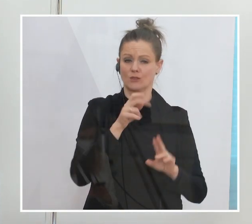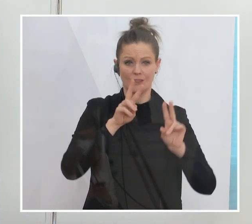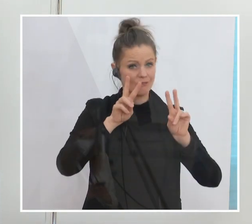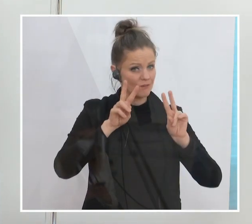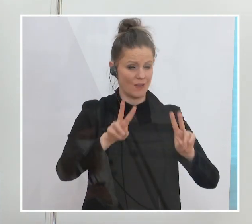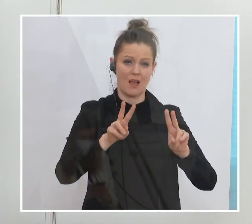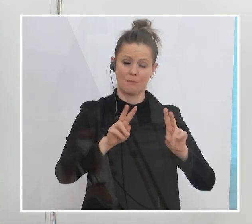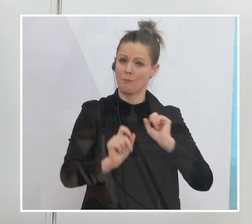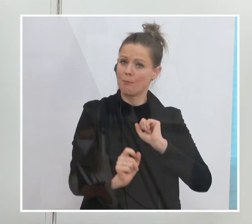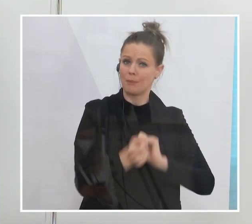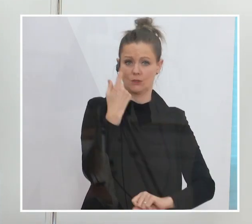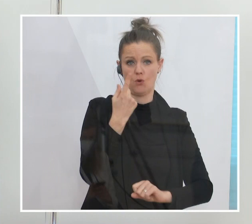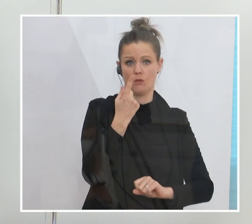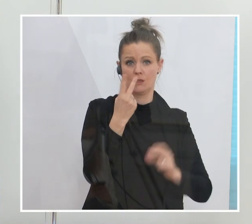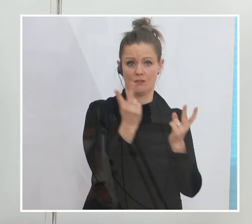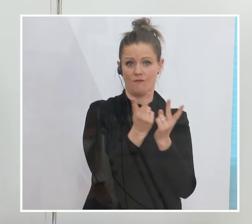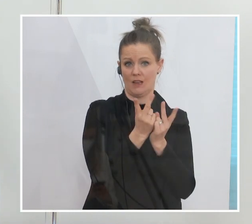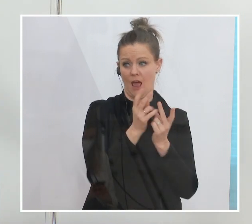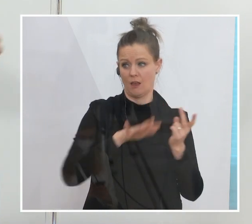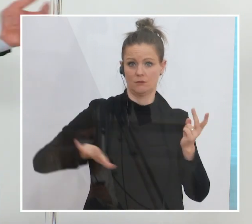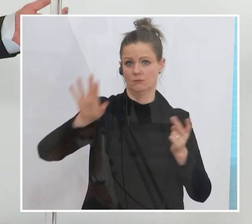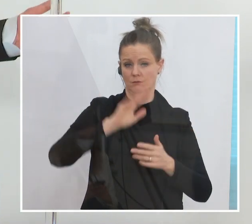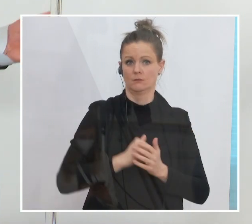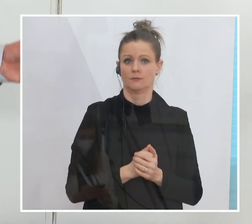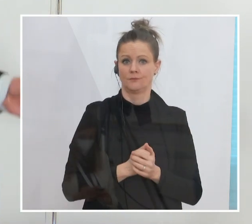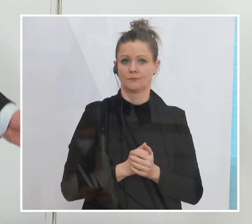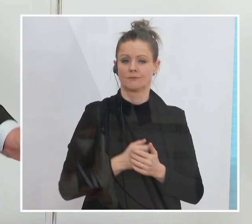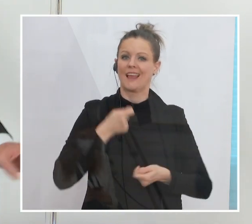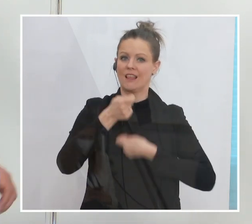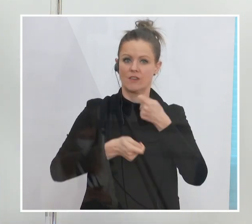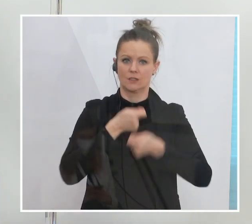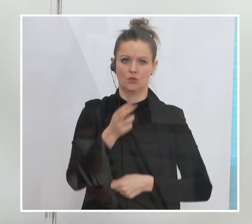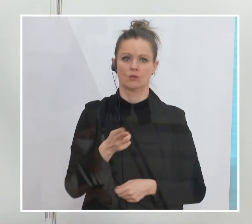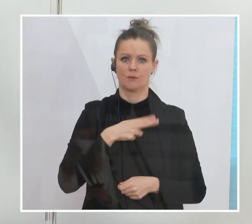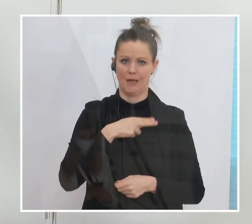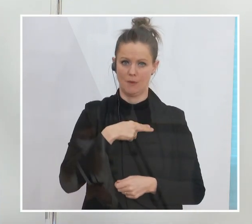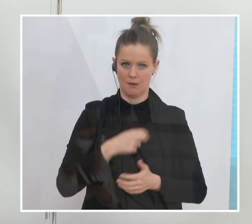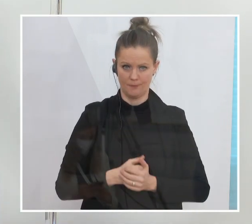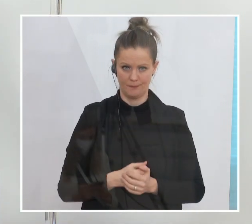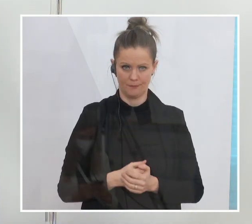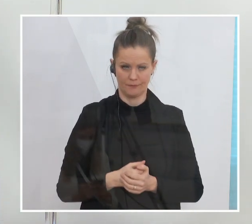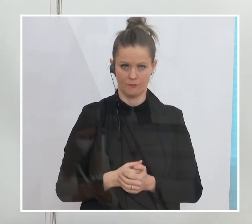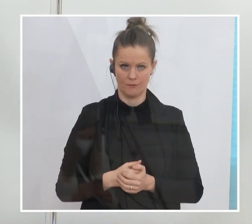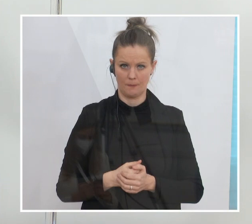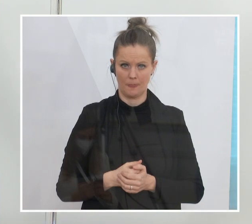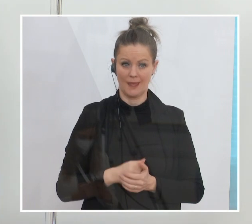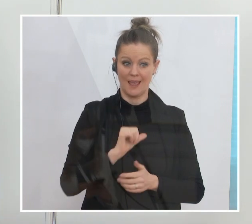einmalig im Vergleich, die Investitionsprämie. Wir haben sie erstens zielgerichtet eingesetzt,